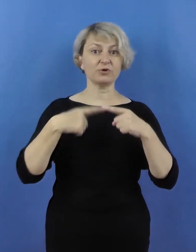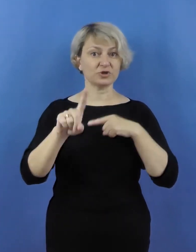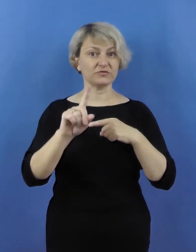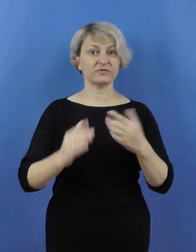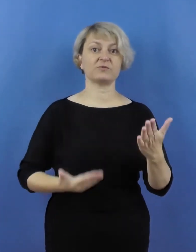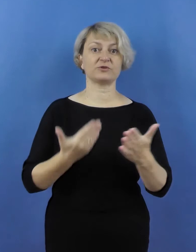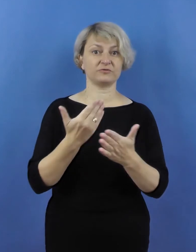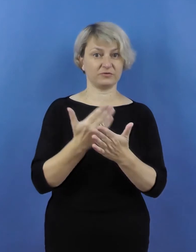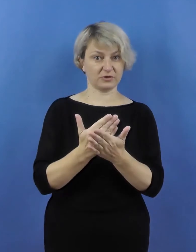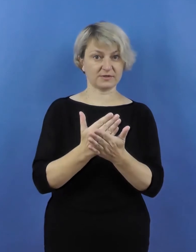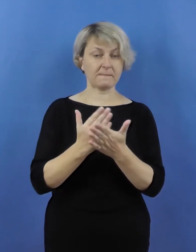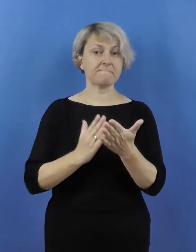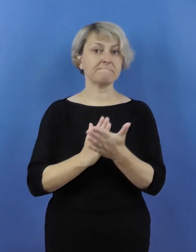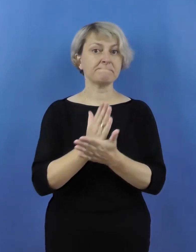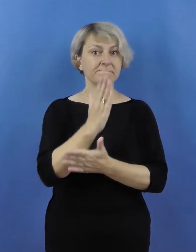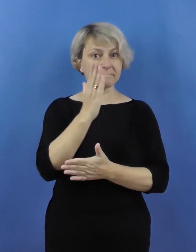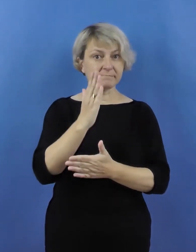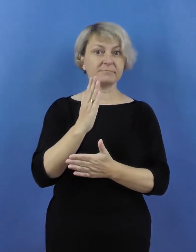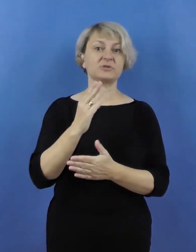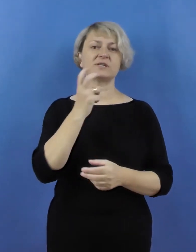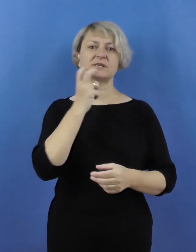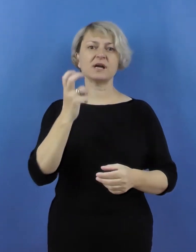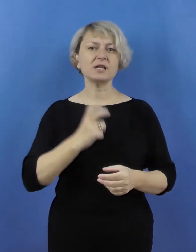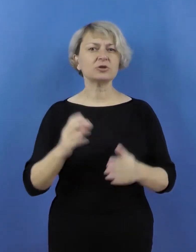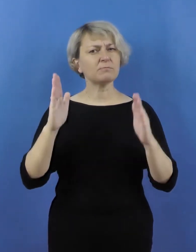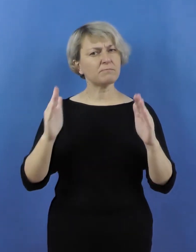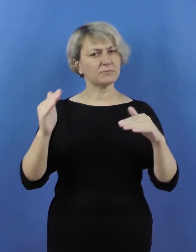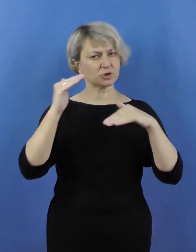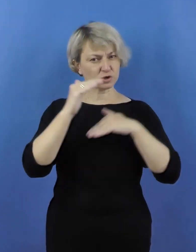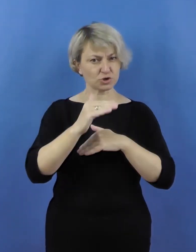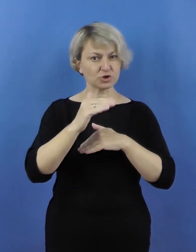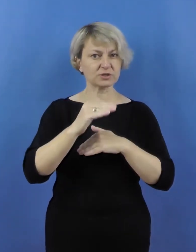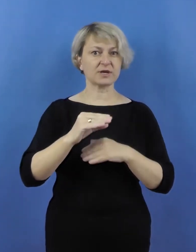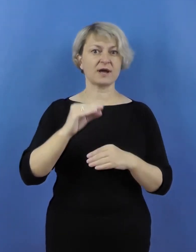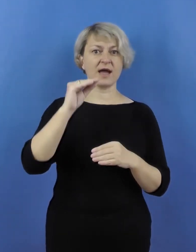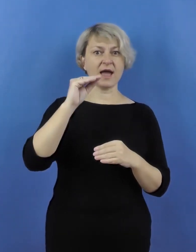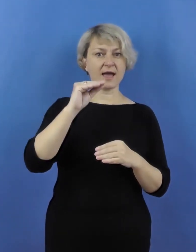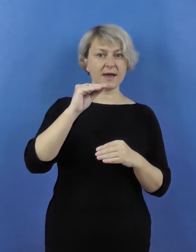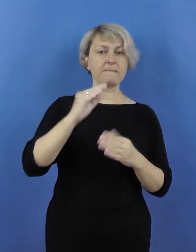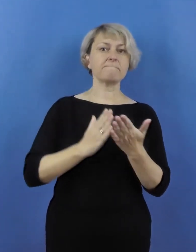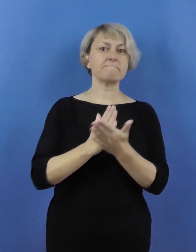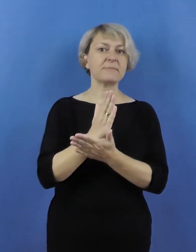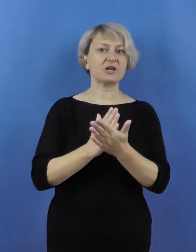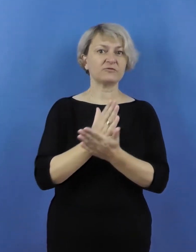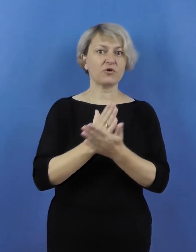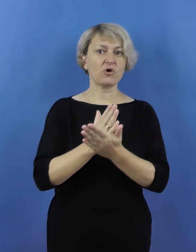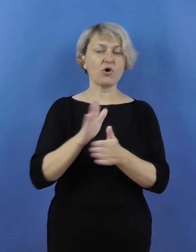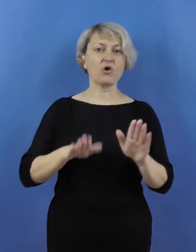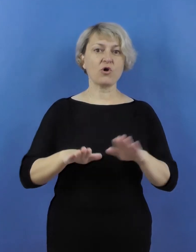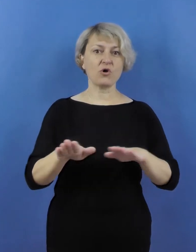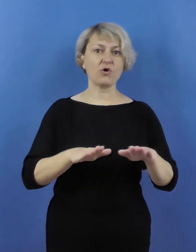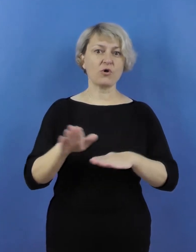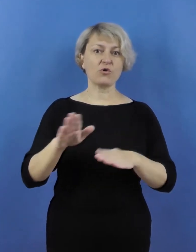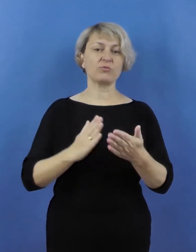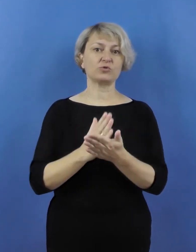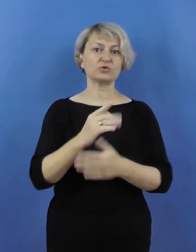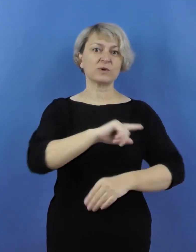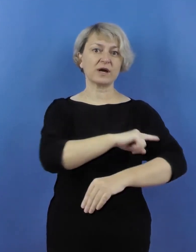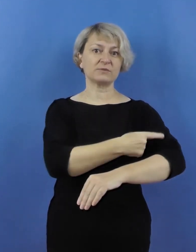Możesz przesłać wniosek za pośrednictwem elektronicznej skrzynki podawczej Elektronicznej Platformy Usług Administracji Publicznej – ePUAP